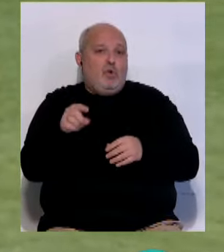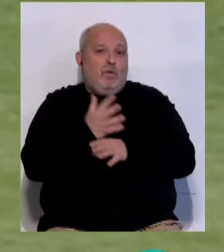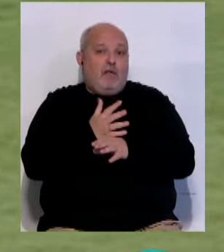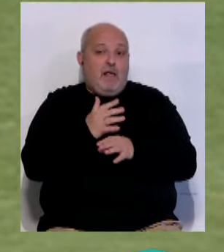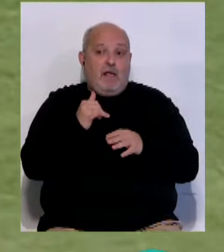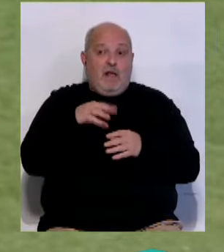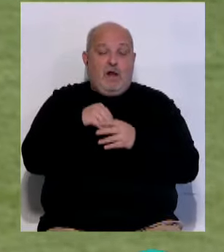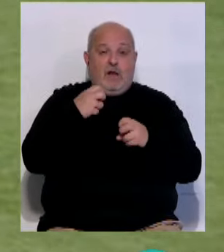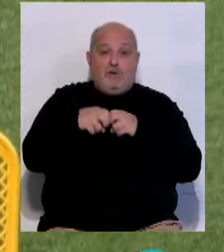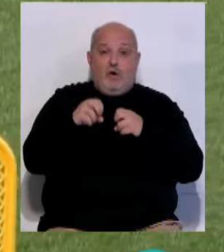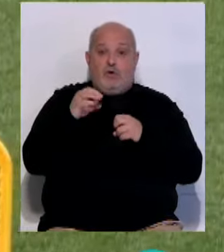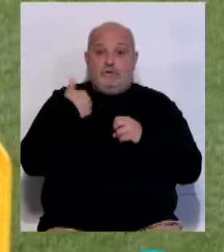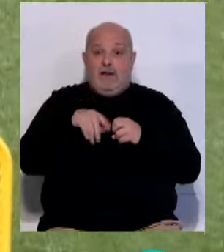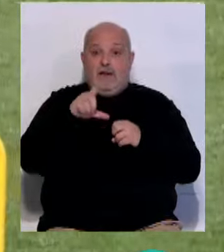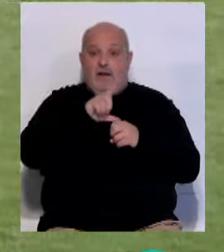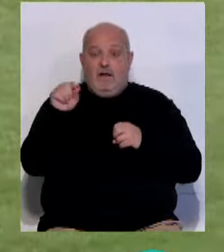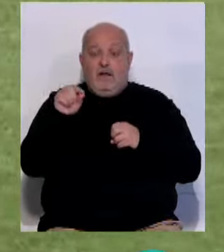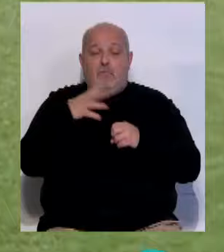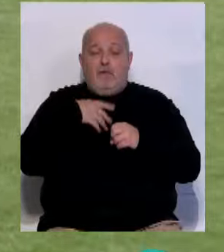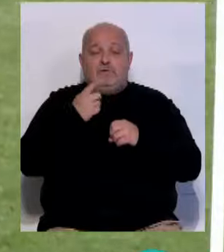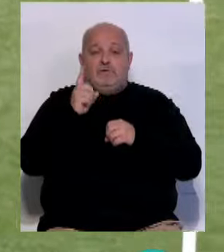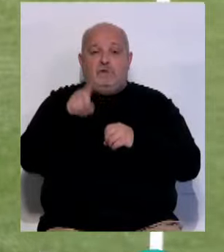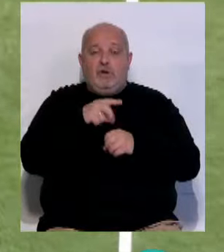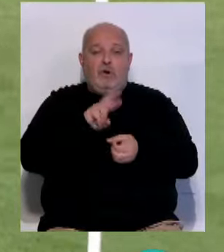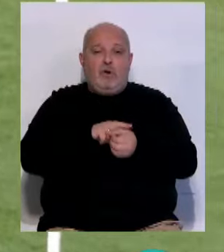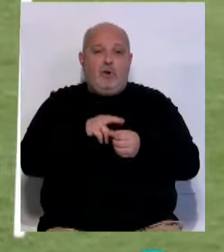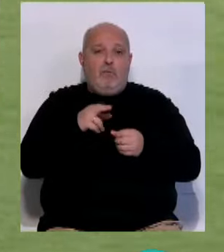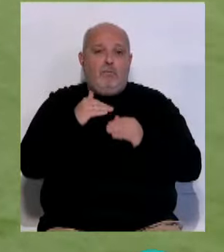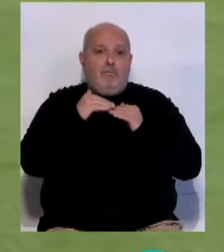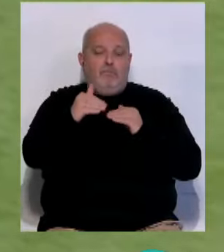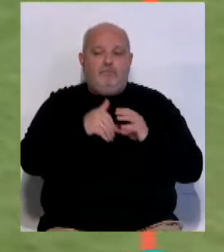con lesiones o con han sido de ella si van a poder rendir pues regularmente la dirección